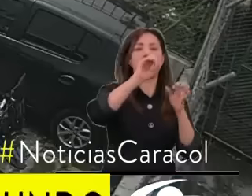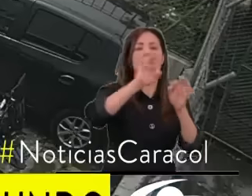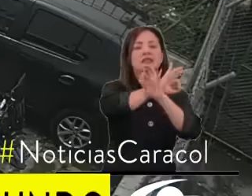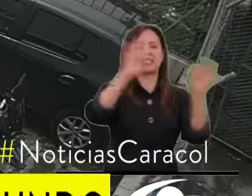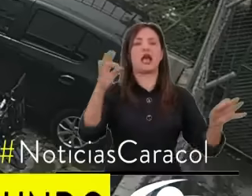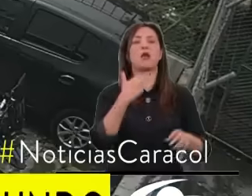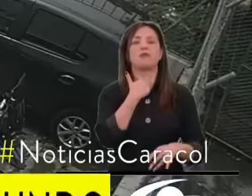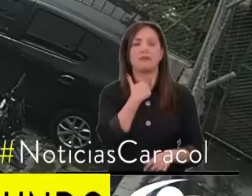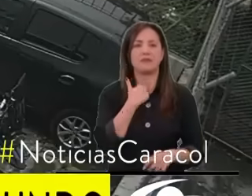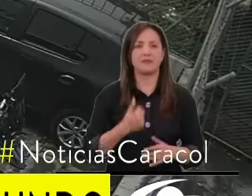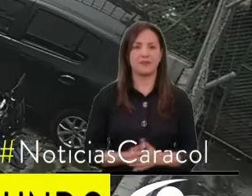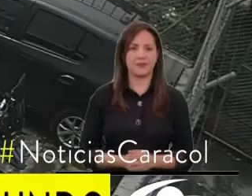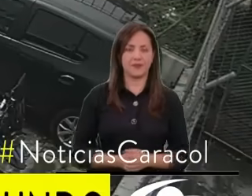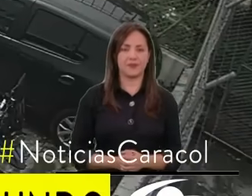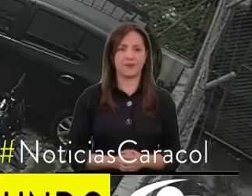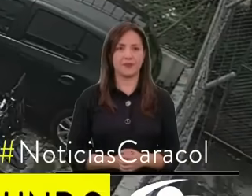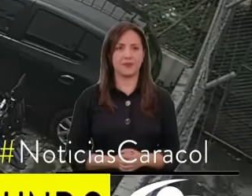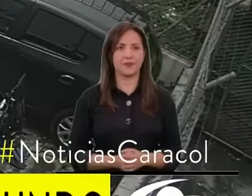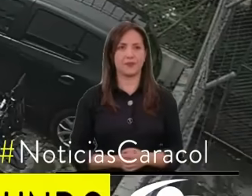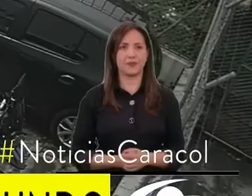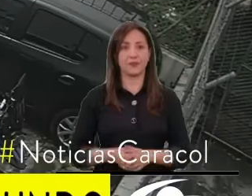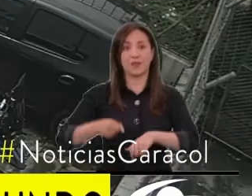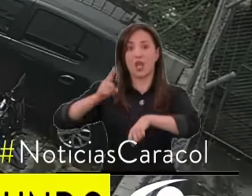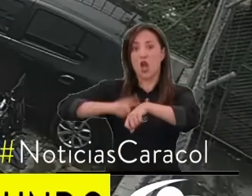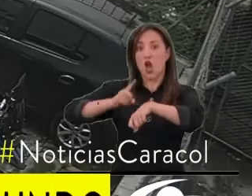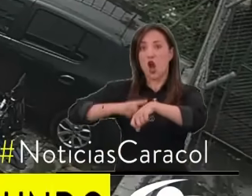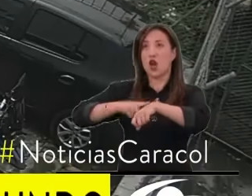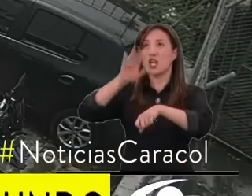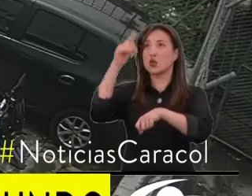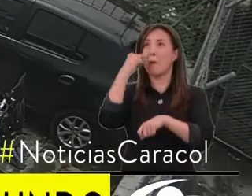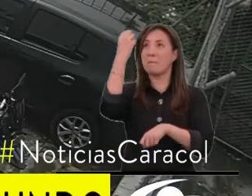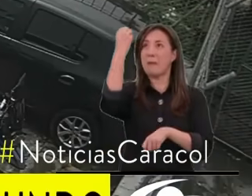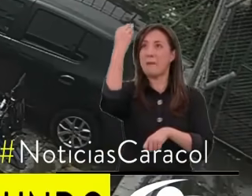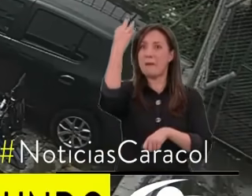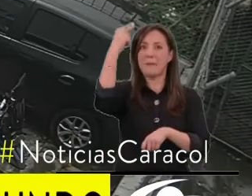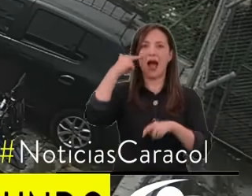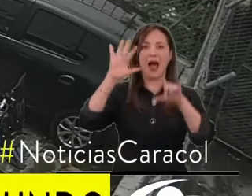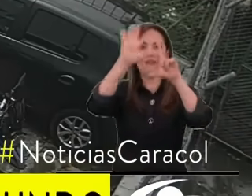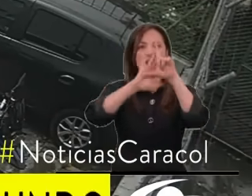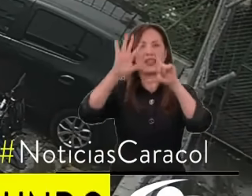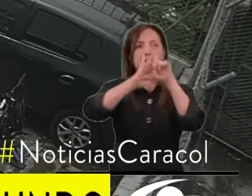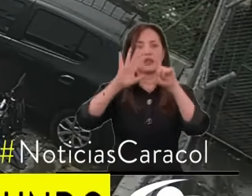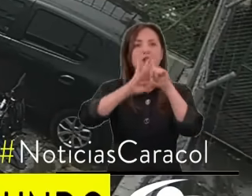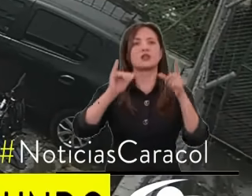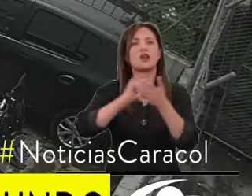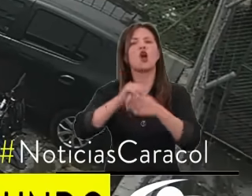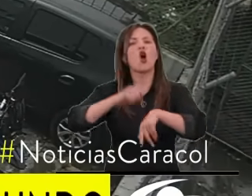un valor cercano a 500,000,000 de pesos, sin embargo debieron abandonar una volqueta con la qué inicialmente habían pensado escapar con un botín mucho más grande.